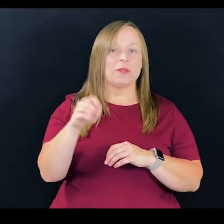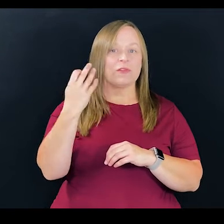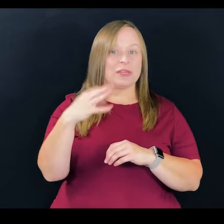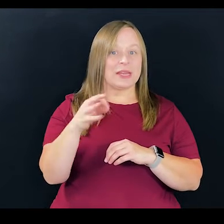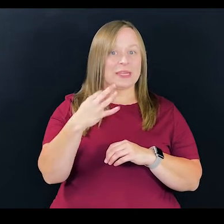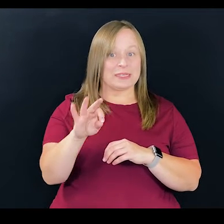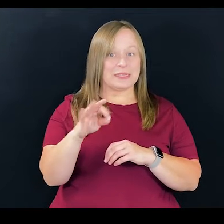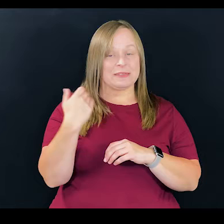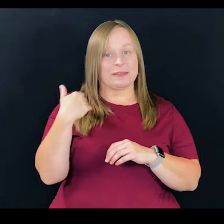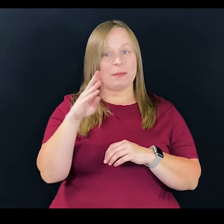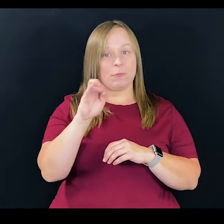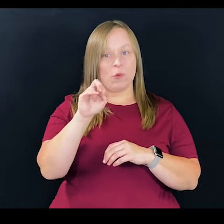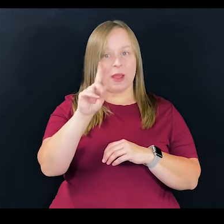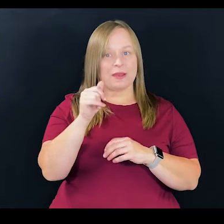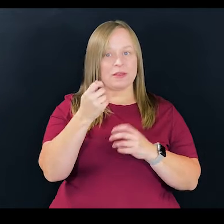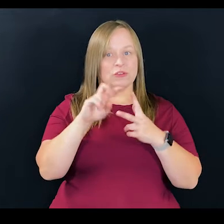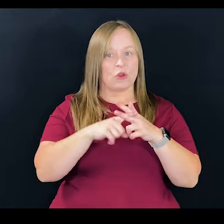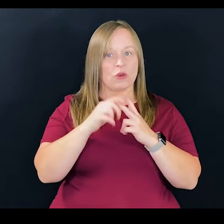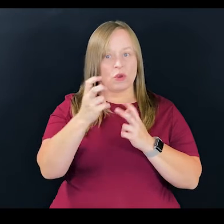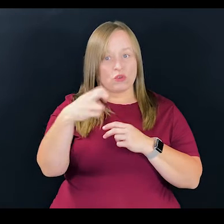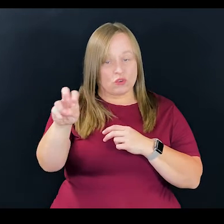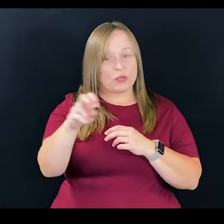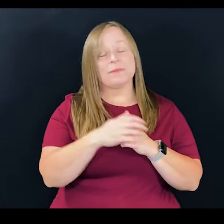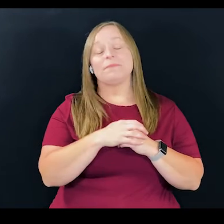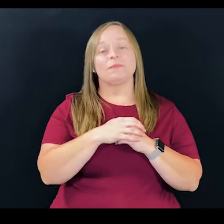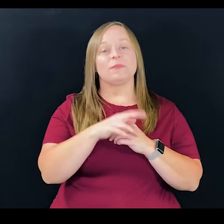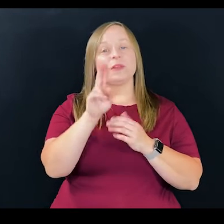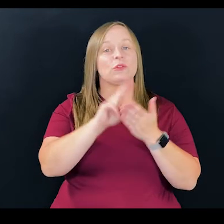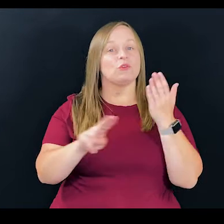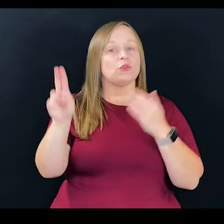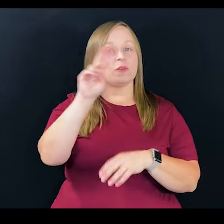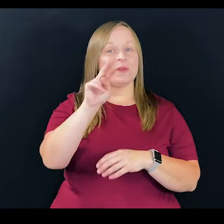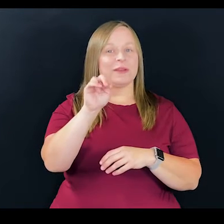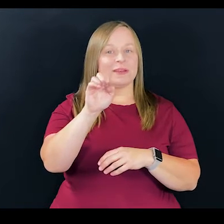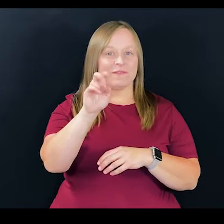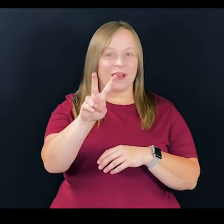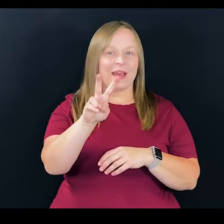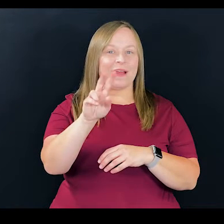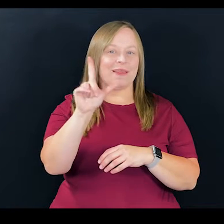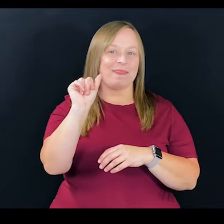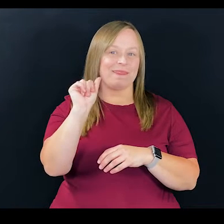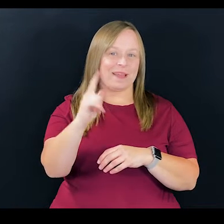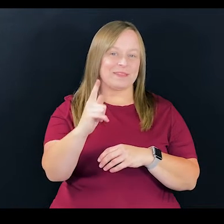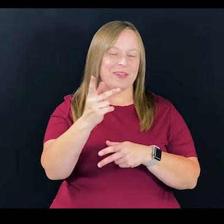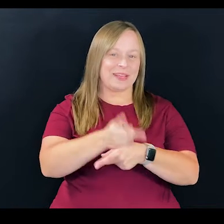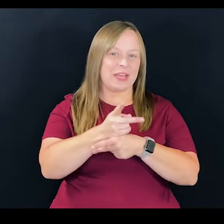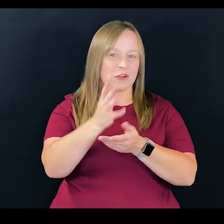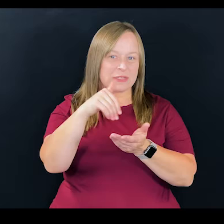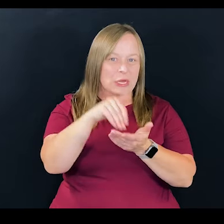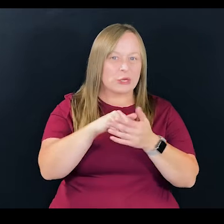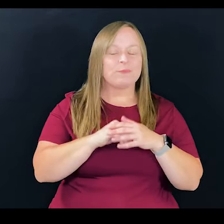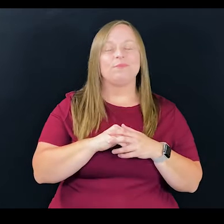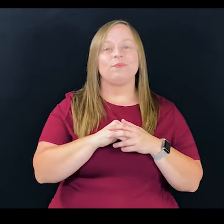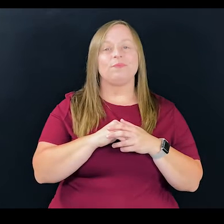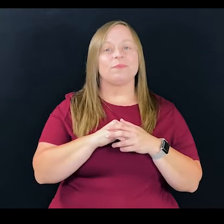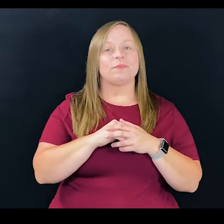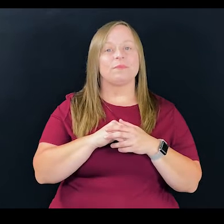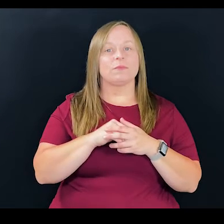En el 2019, Brenda comenzó su jornada en el Care Center de la Universidad de Nevada, en Las Vegas,